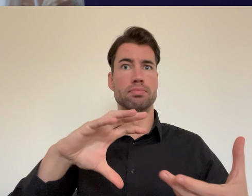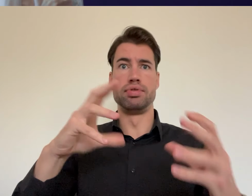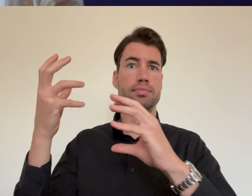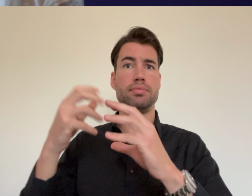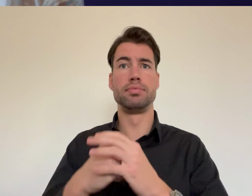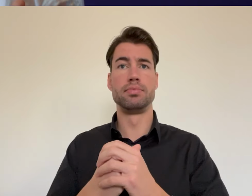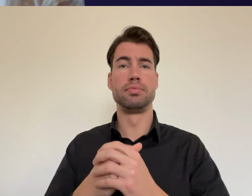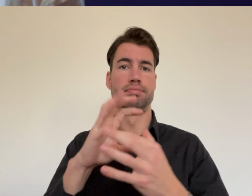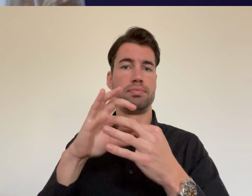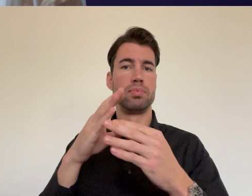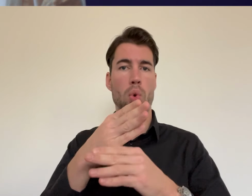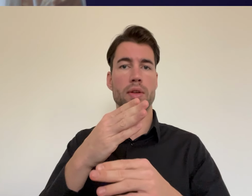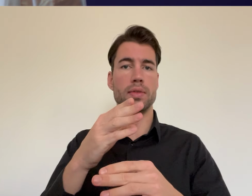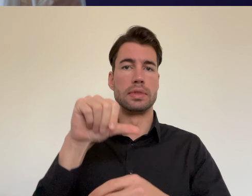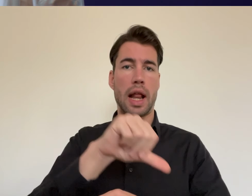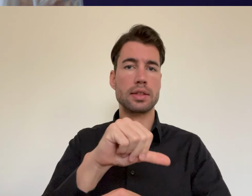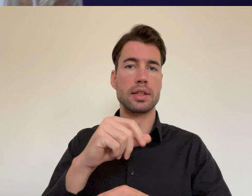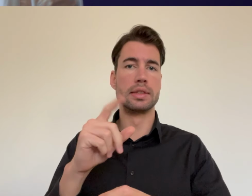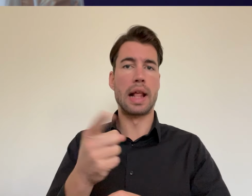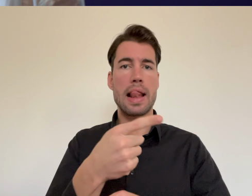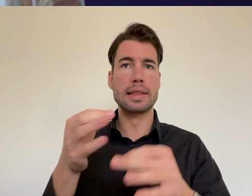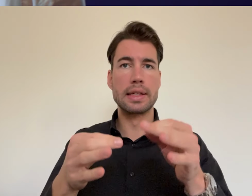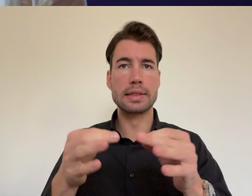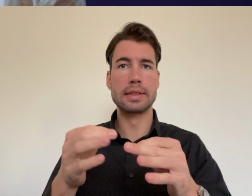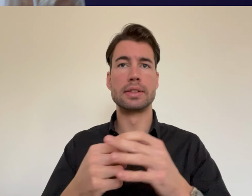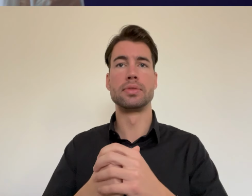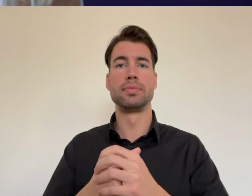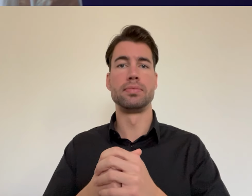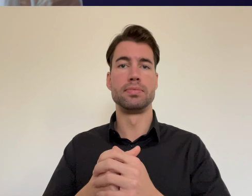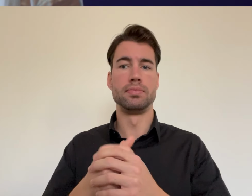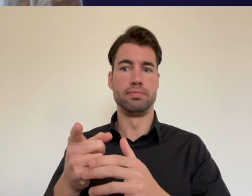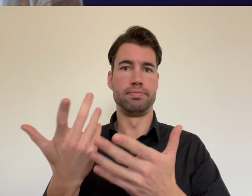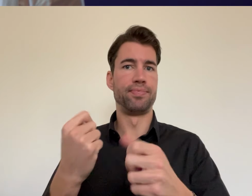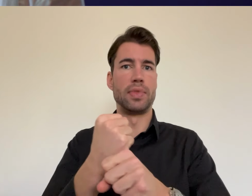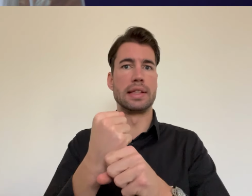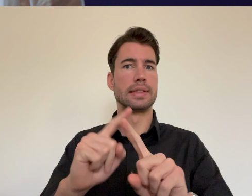het erop dat dat te maken heeft met een foute batch sneltesten die niet deugden.